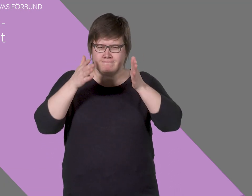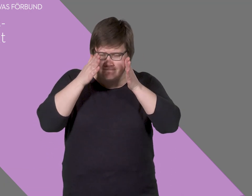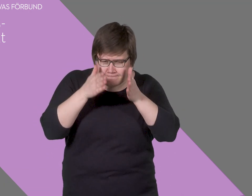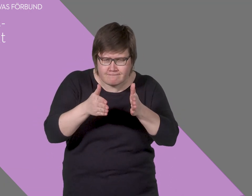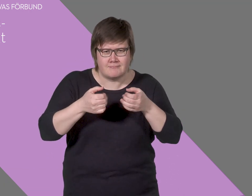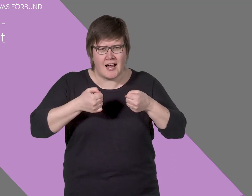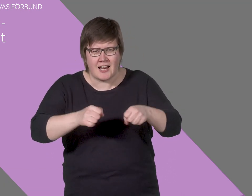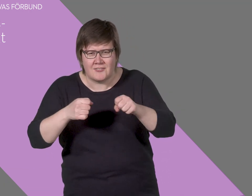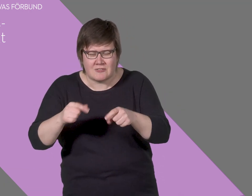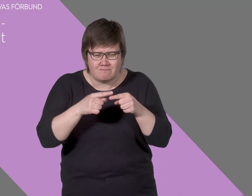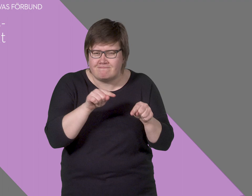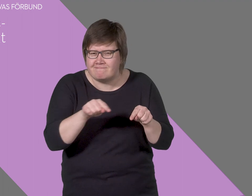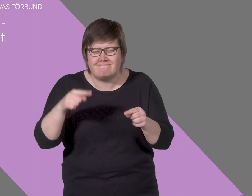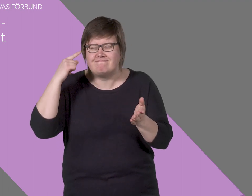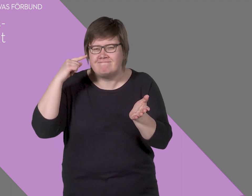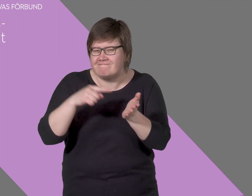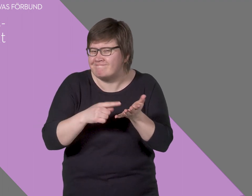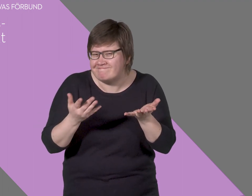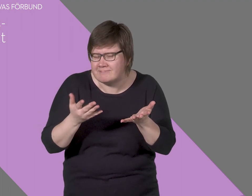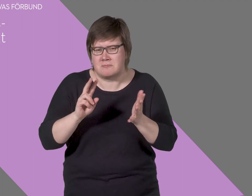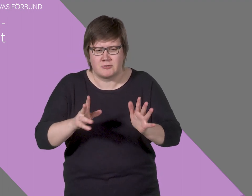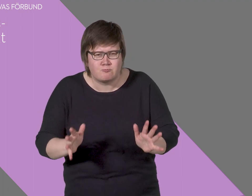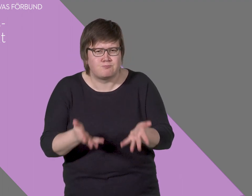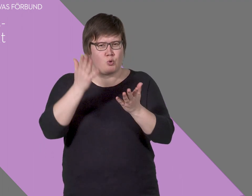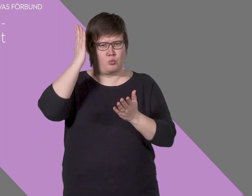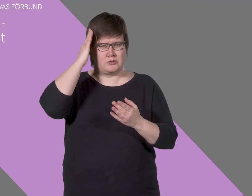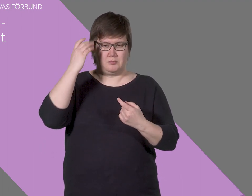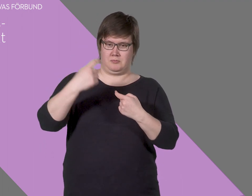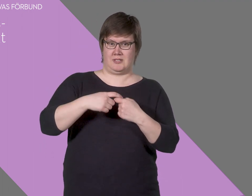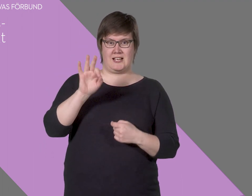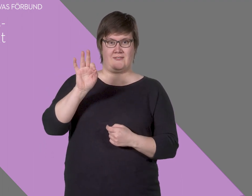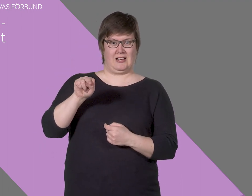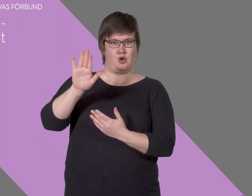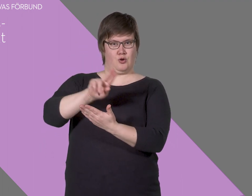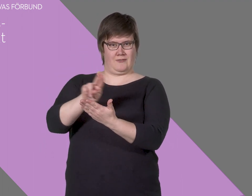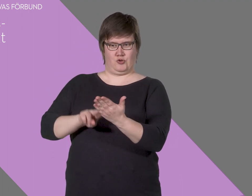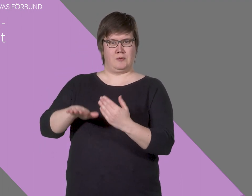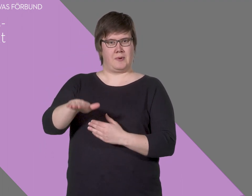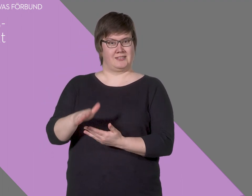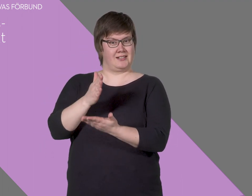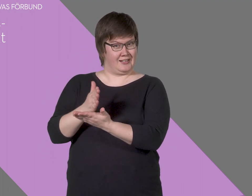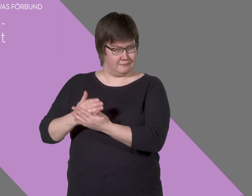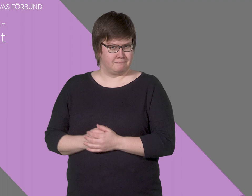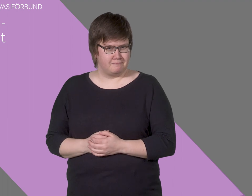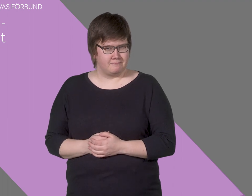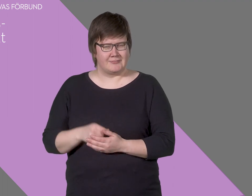som syftar till att öka kunskaperna om FN:s konvention om barnets rättigheter -